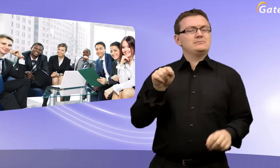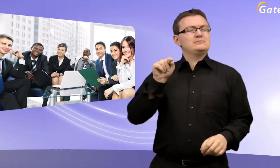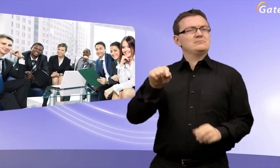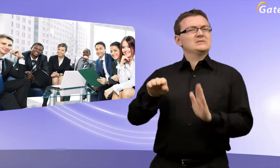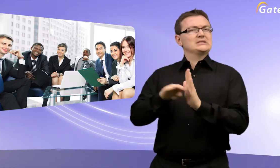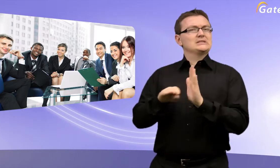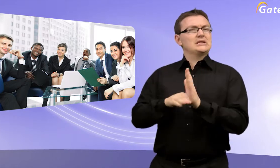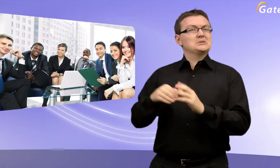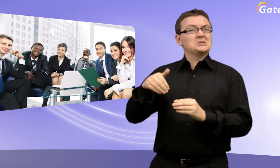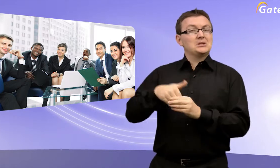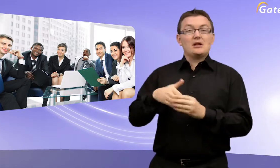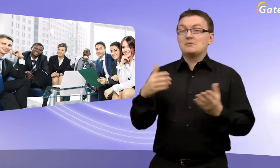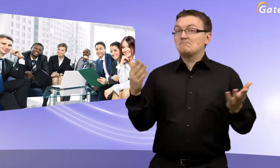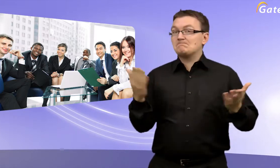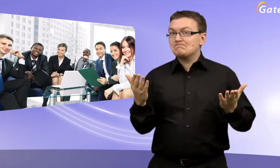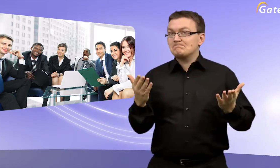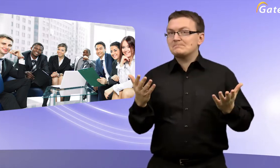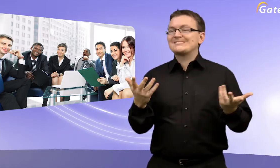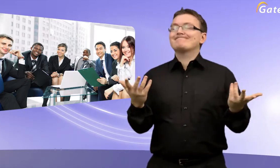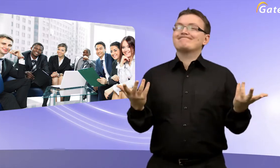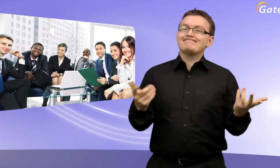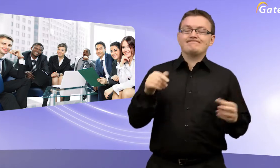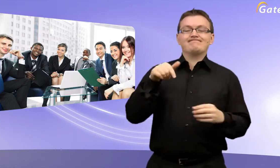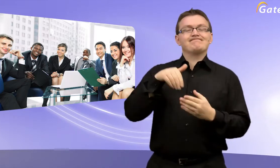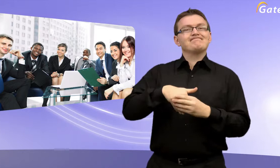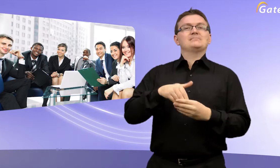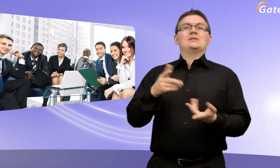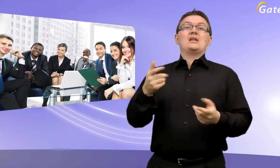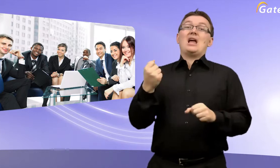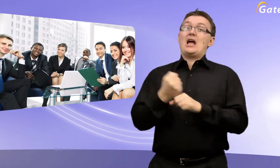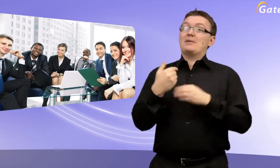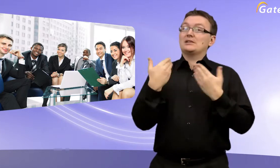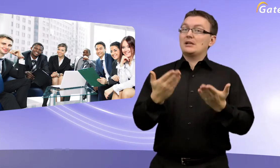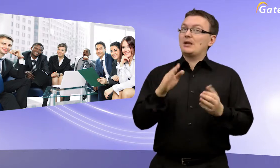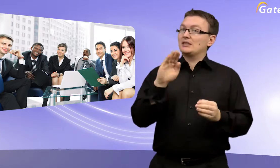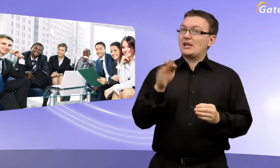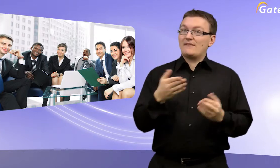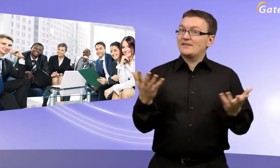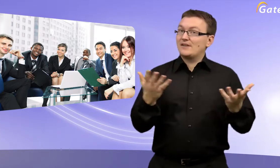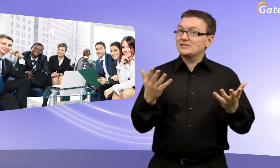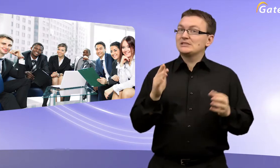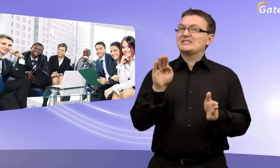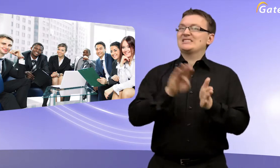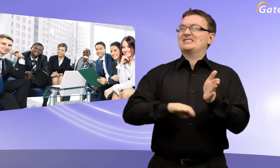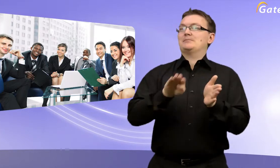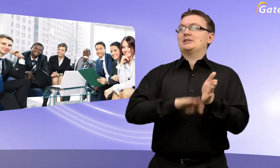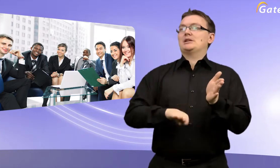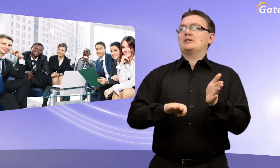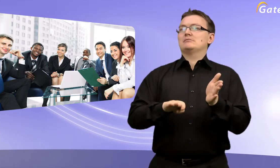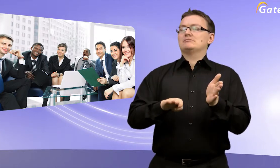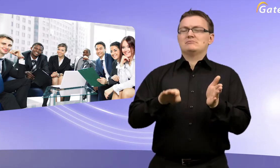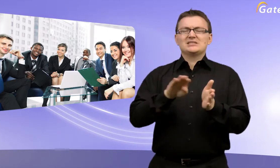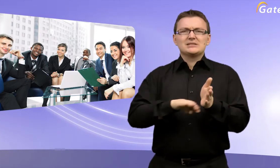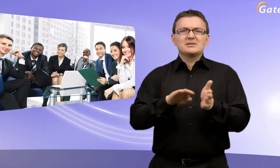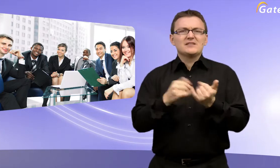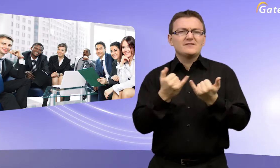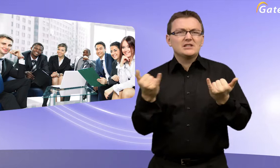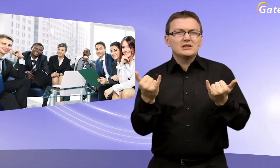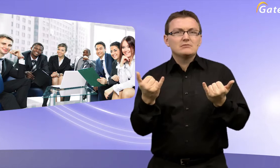In diesem Gesetz steht, dass der Arbeitgeber Bewerber nicht diskriminieren darf